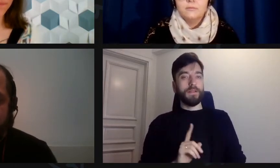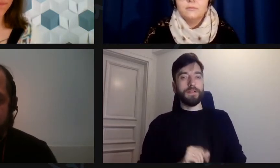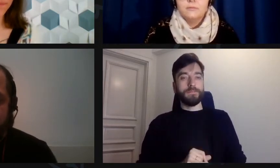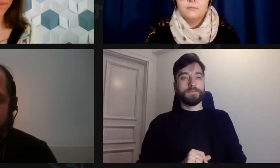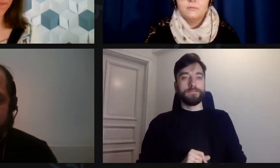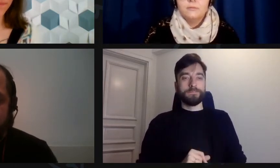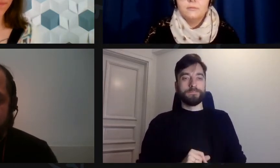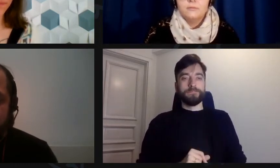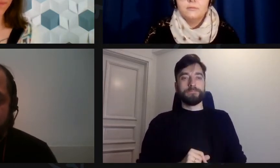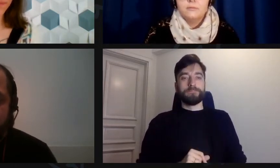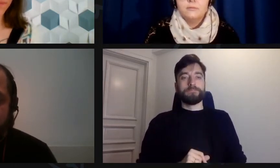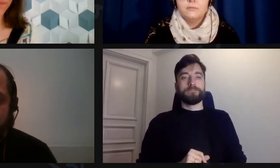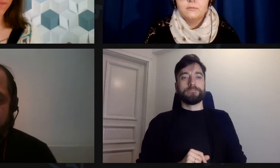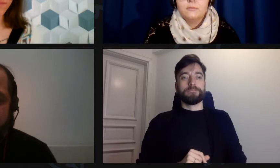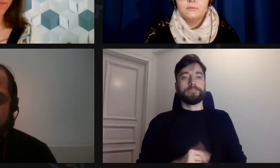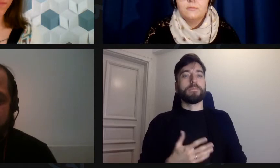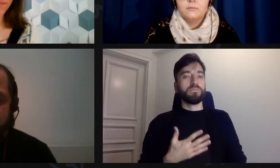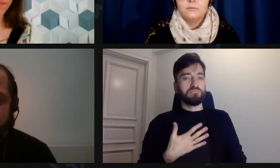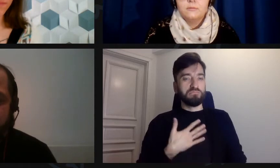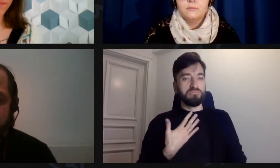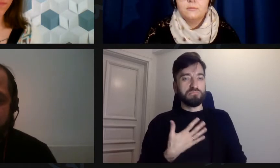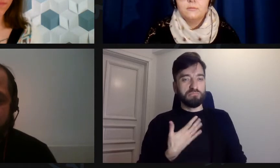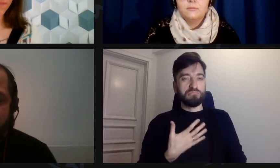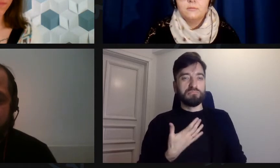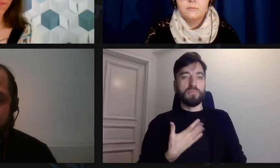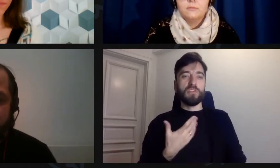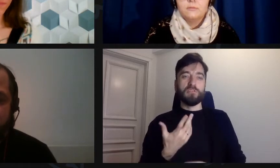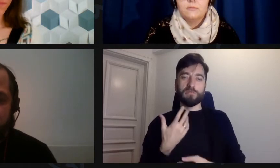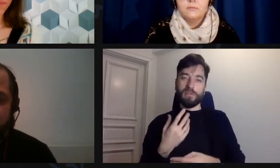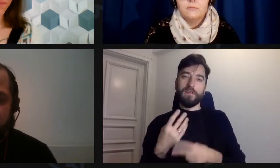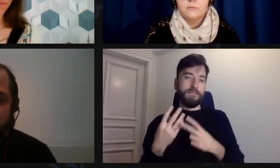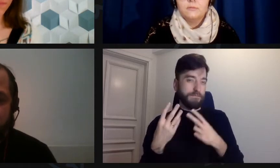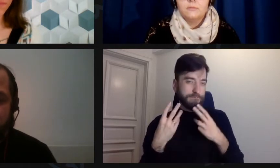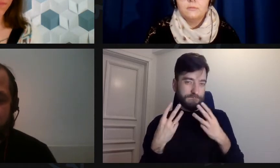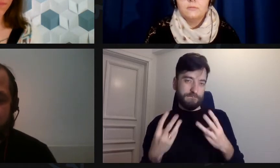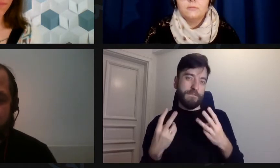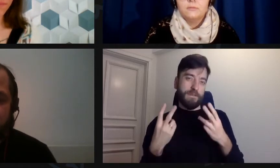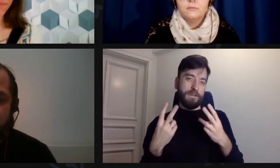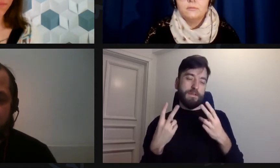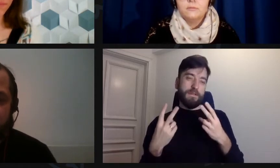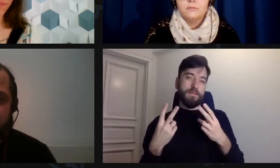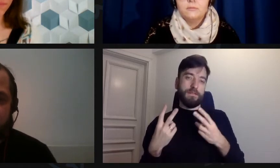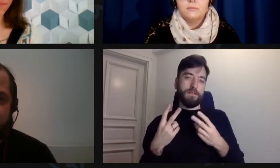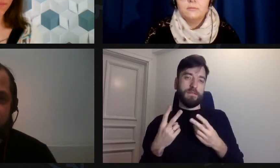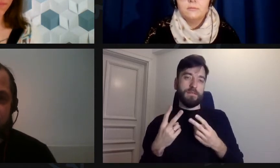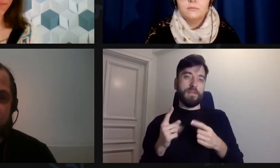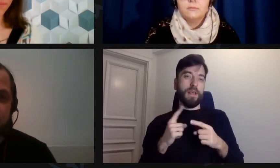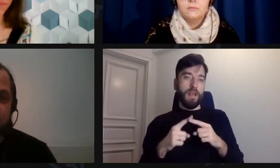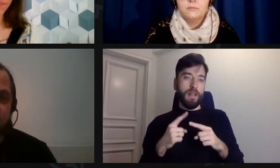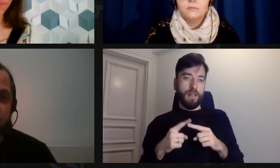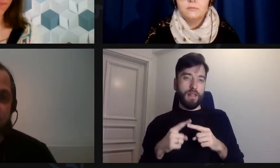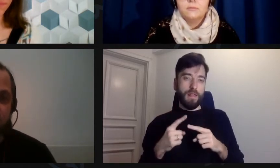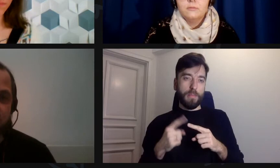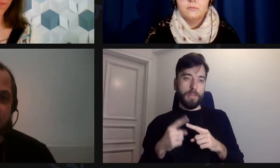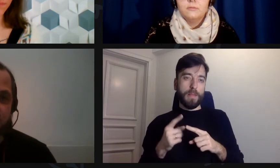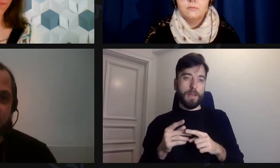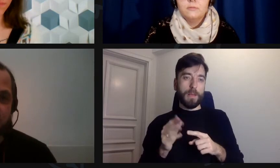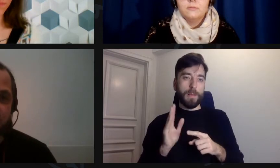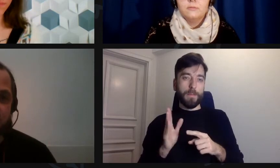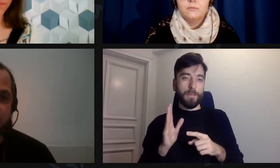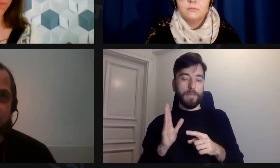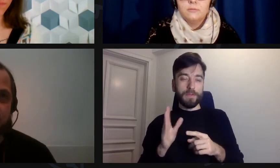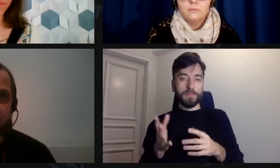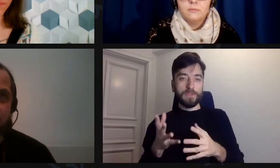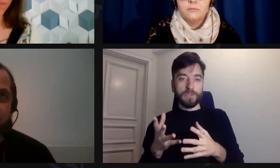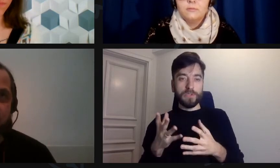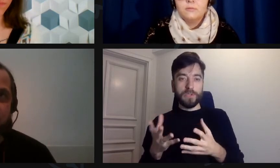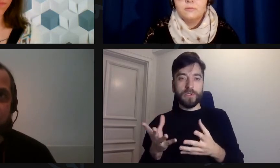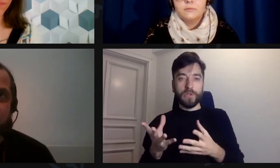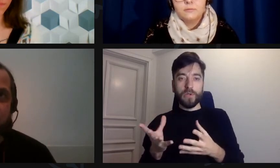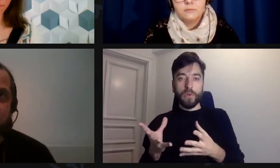Czuję, że jest to istotny element, z którego dużo potrafią z niego wyciągnąć a my z tego dużo dostajemy.